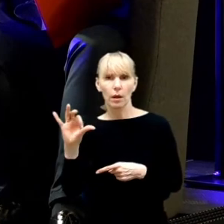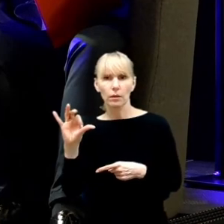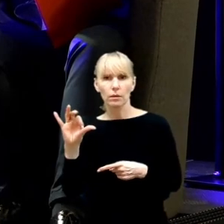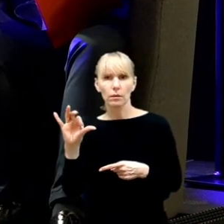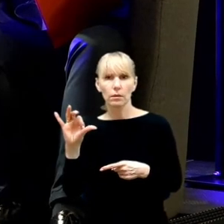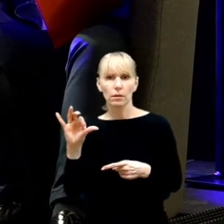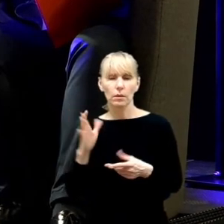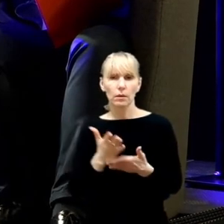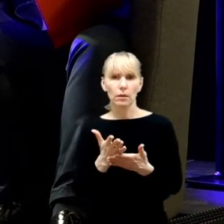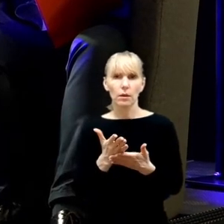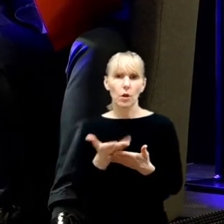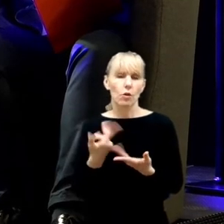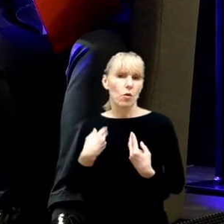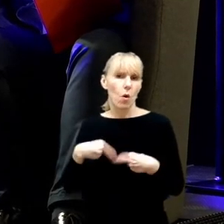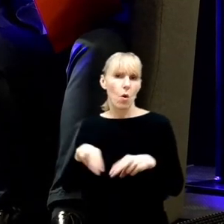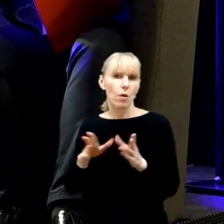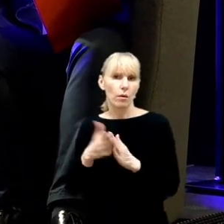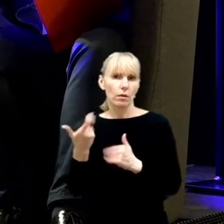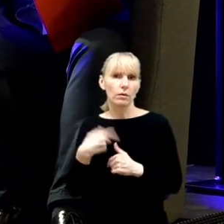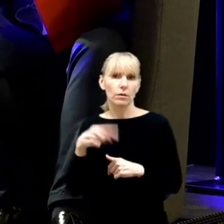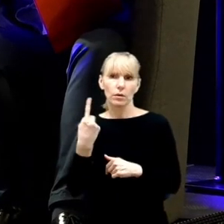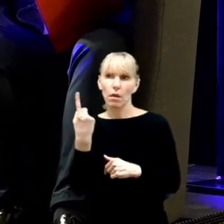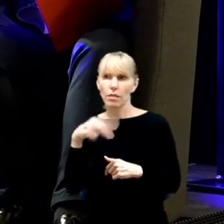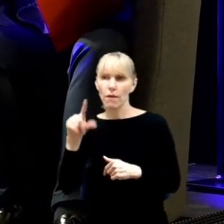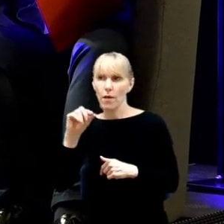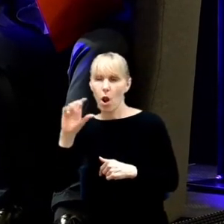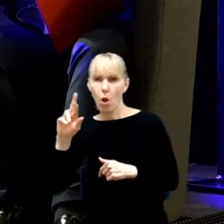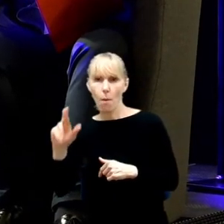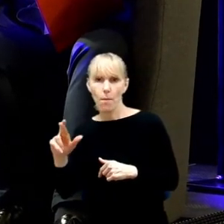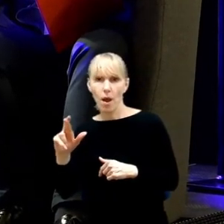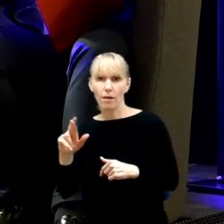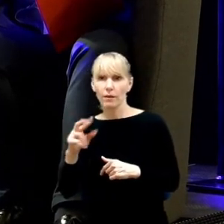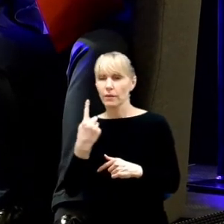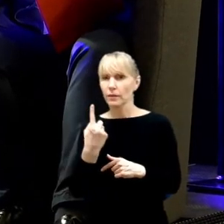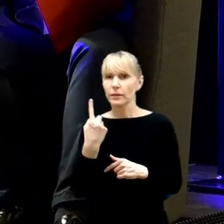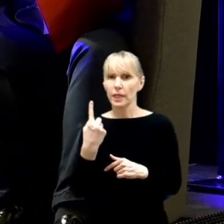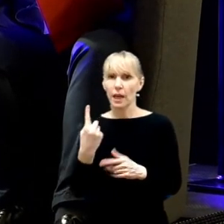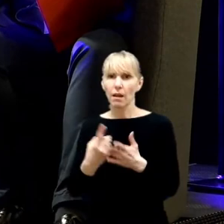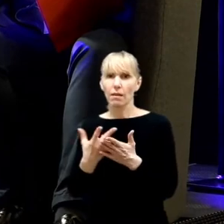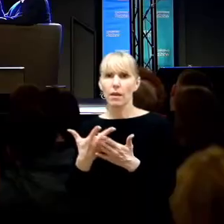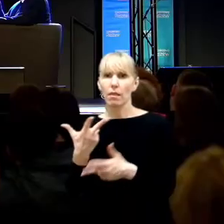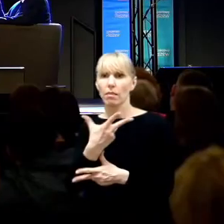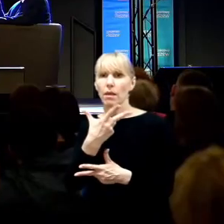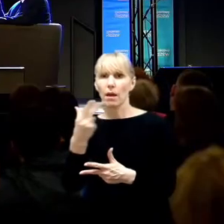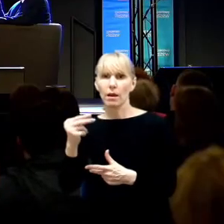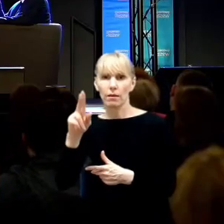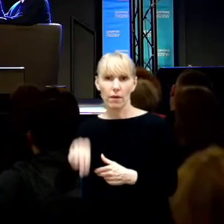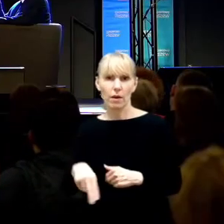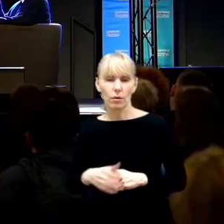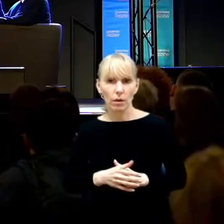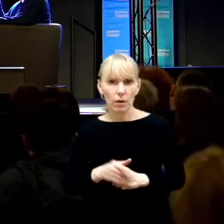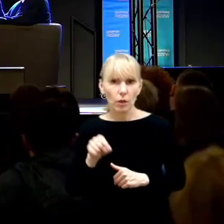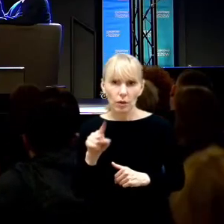ile te developerzy w ciągu jednego kwartału. Cały czas mamy ten problem, że ta skala jest cały czas niska.